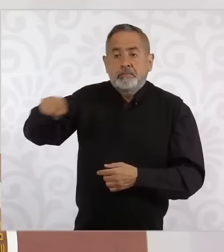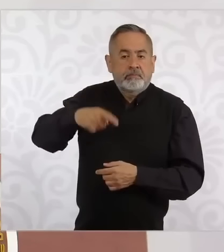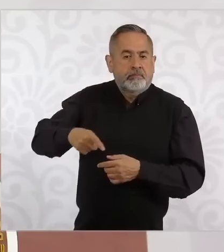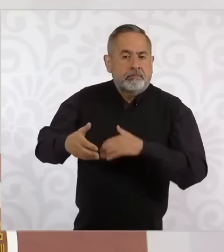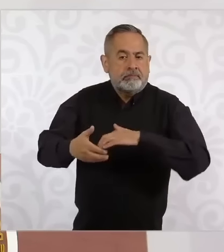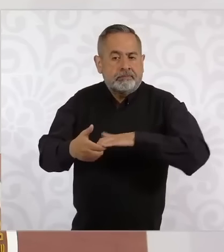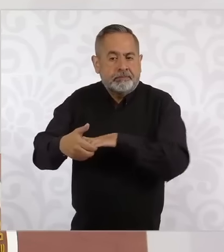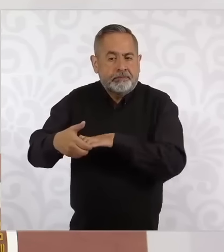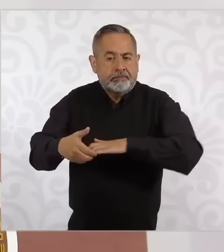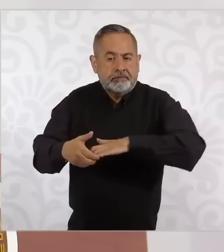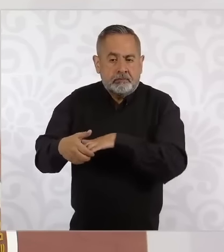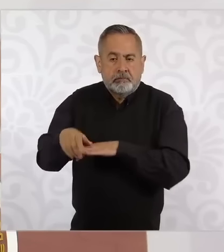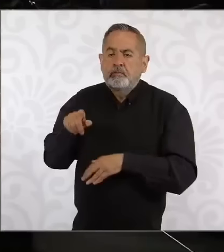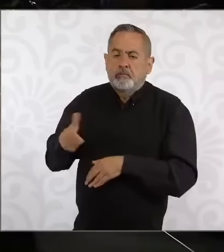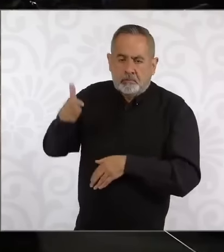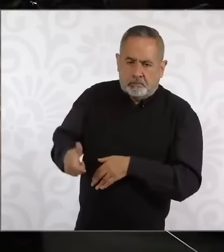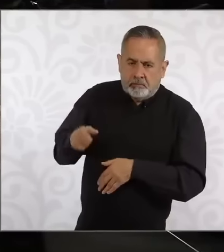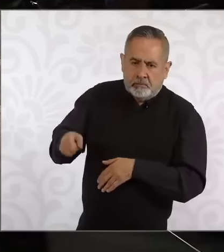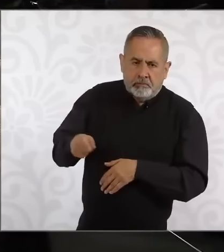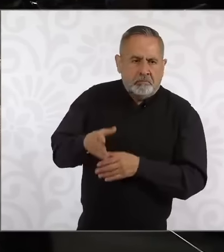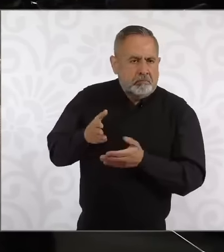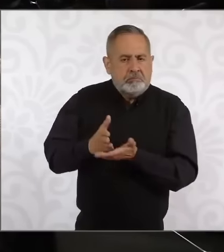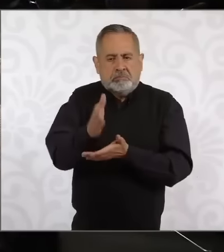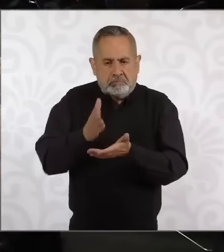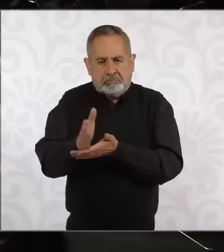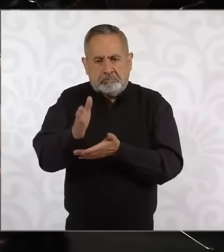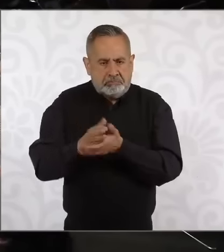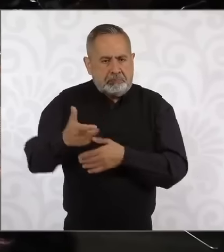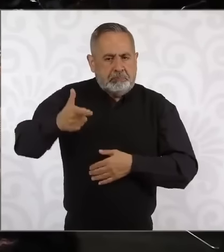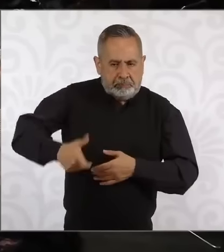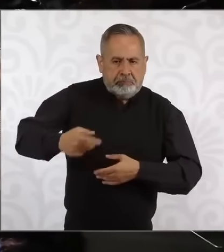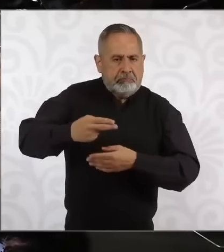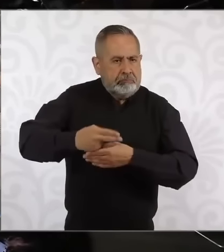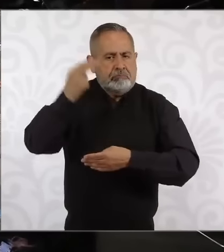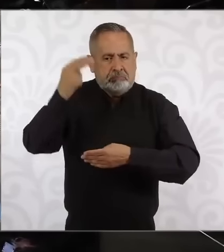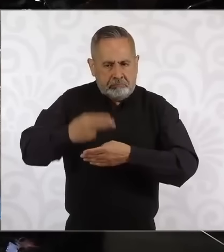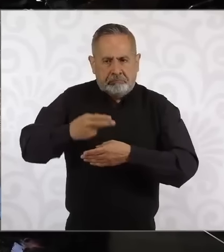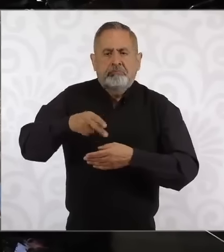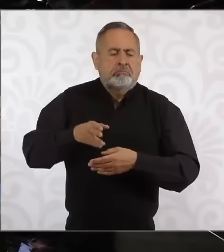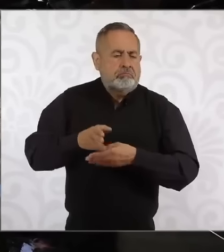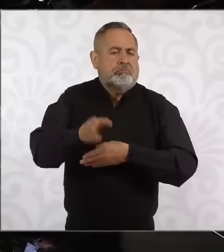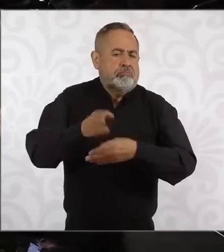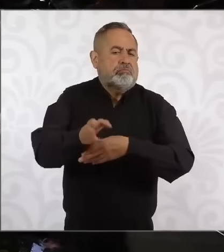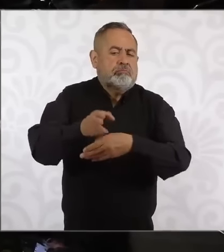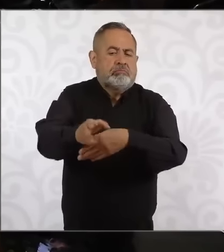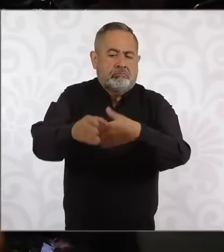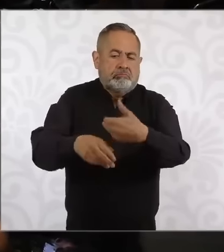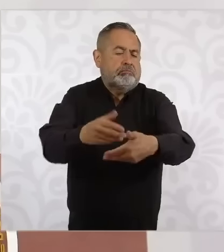los eh de las planteamientos que estamos haciendo de inversiones mixtas. En algunos lugares sí hay